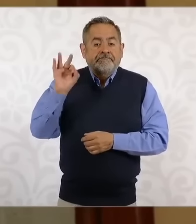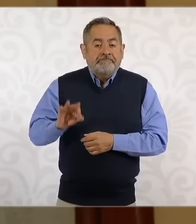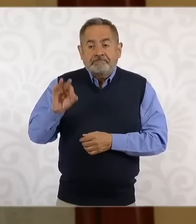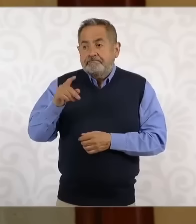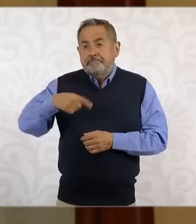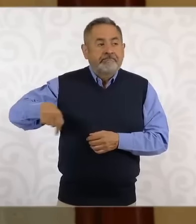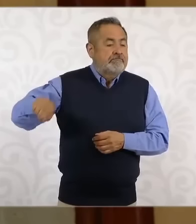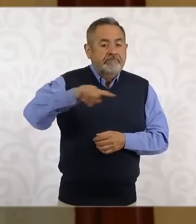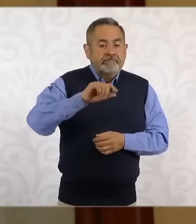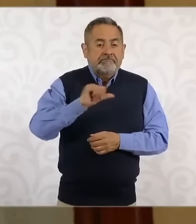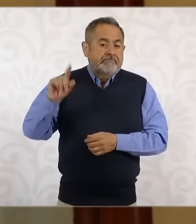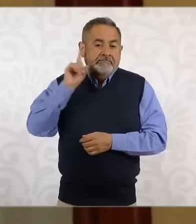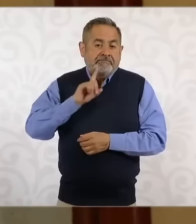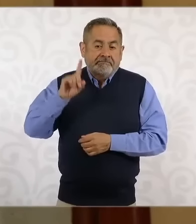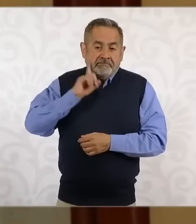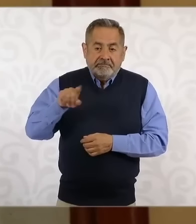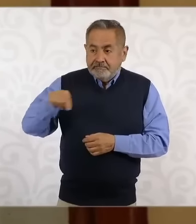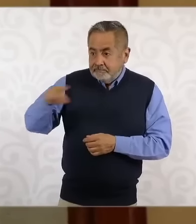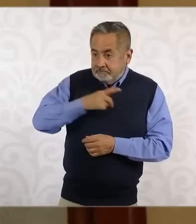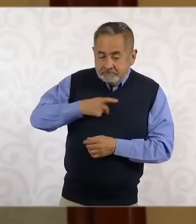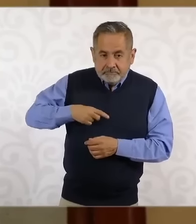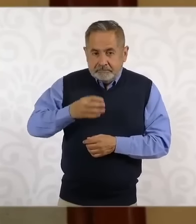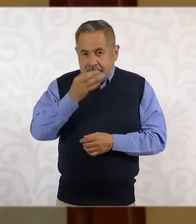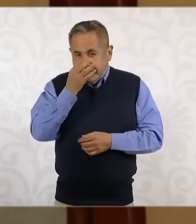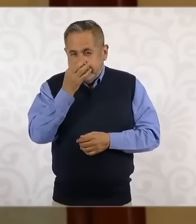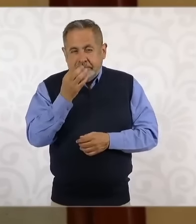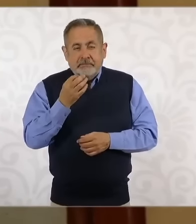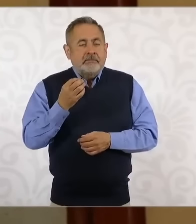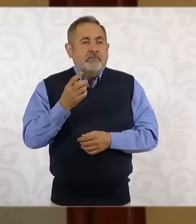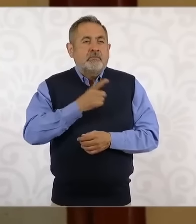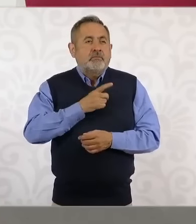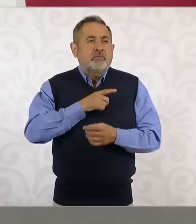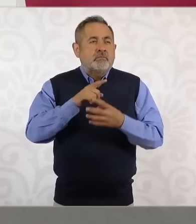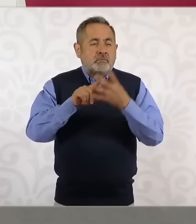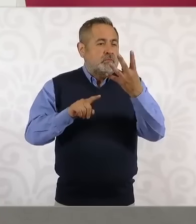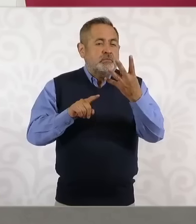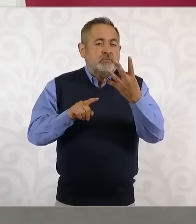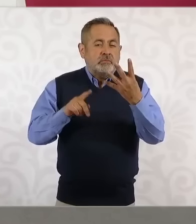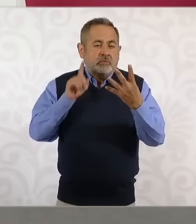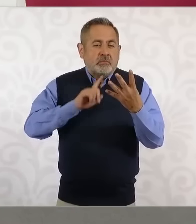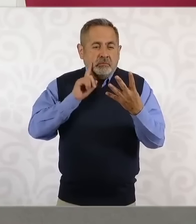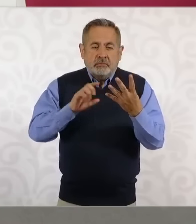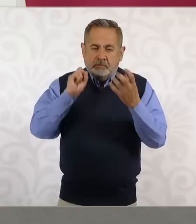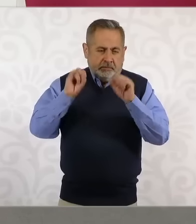de las mujeres deudoras. Solamente cuatro van a quedar sin apoyo. Muchas gracias y presidenta,